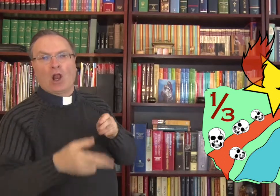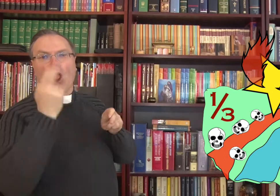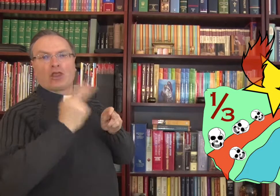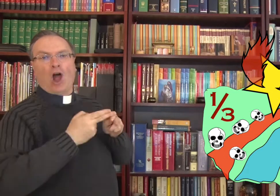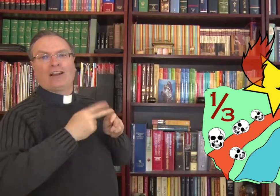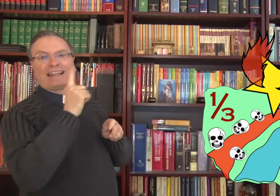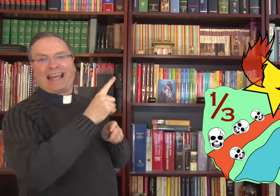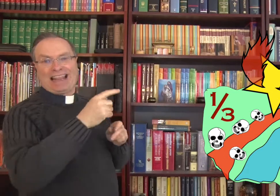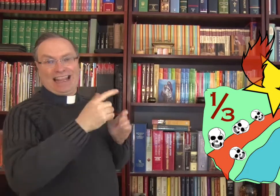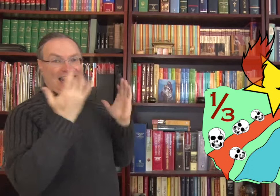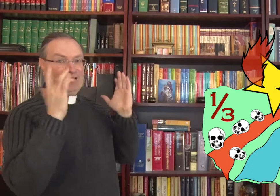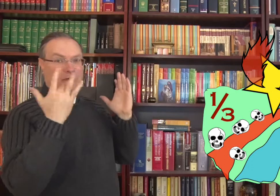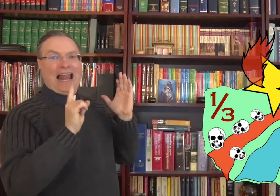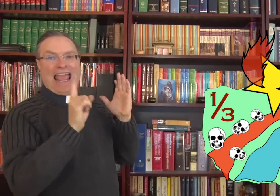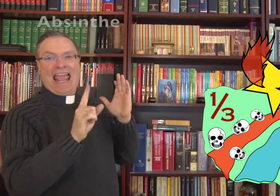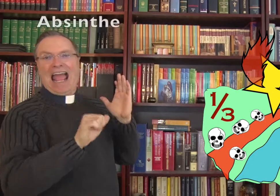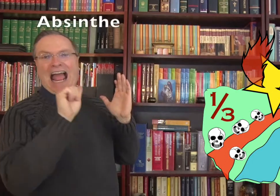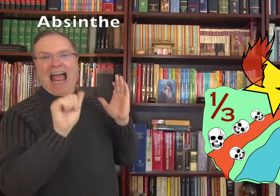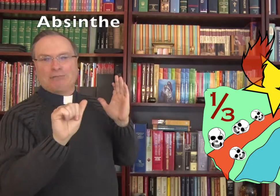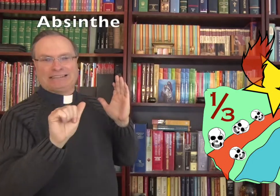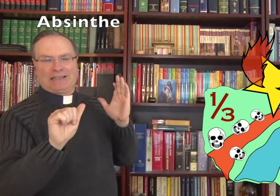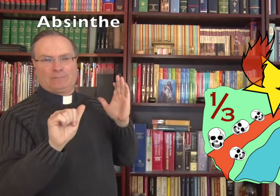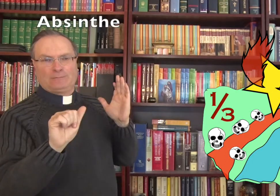Le nom de cette étoile est «Absinthe».